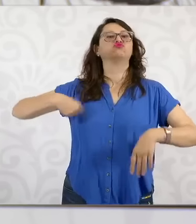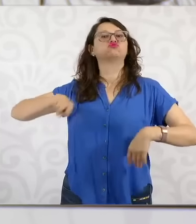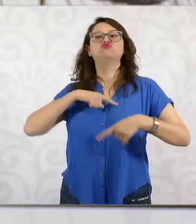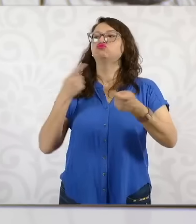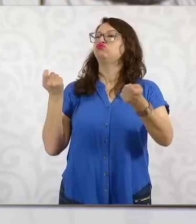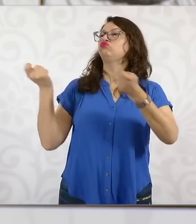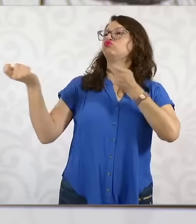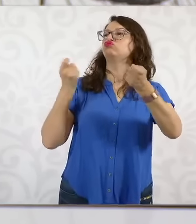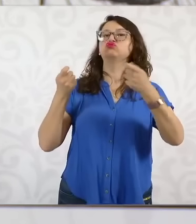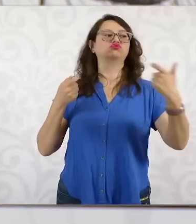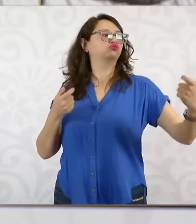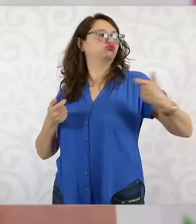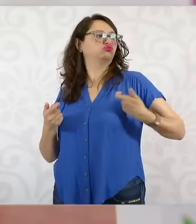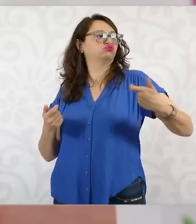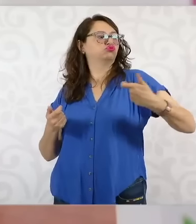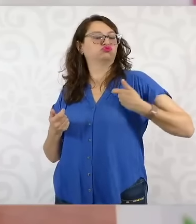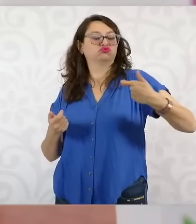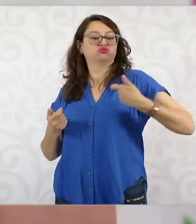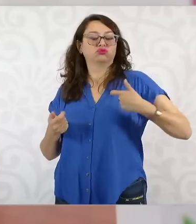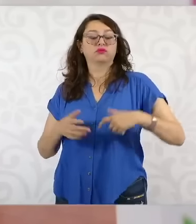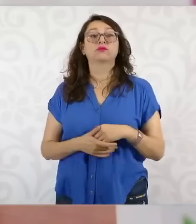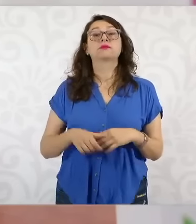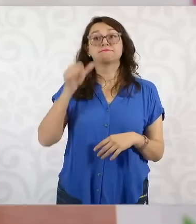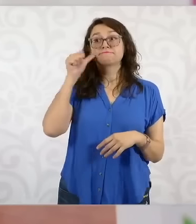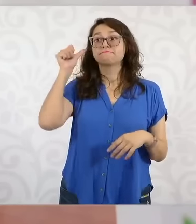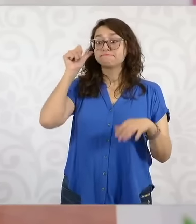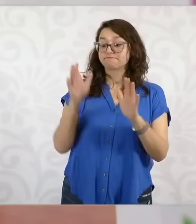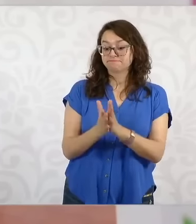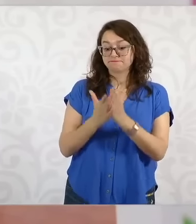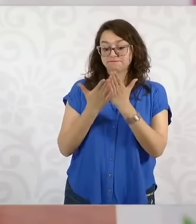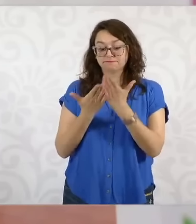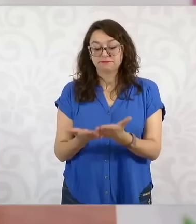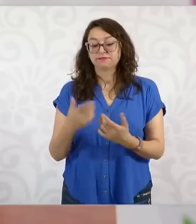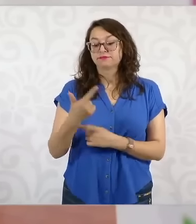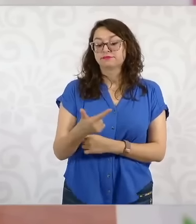Ayer estaba viendo el libro de gracias presidente López Obrador. Hay una tabla